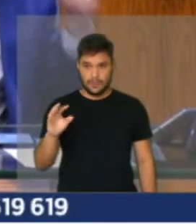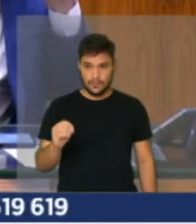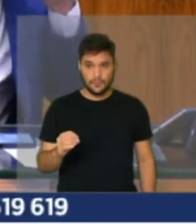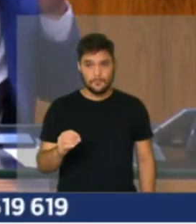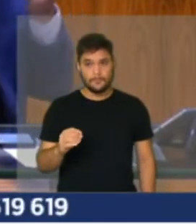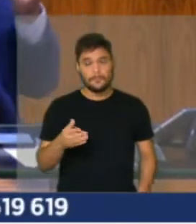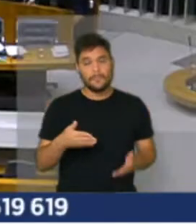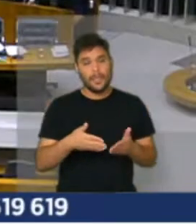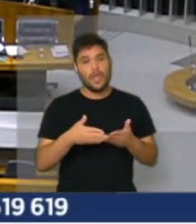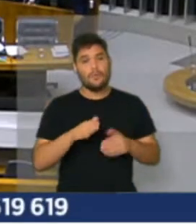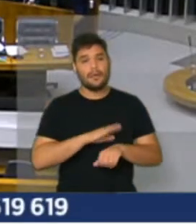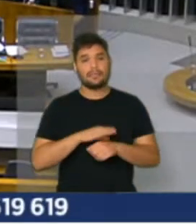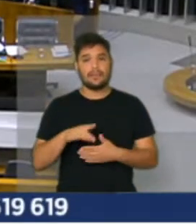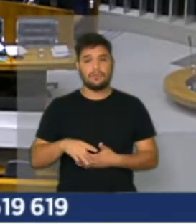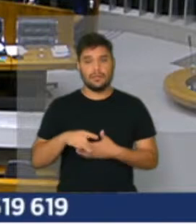GILBERTO NASCIMENTO. -- [DEPUTADO]: